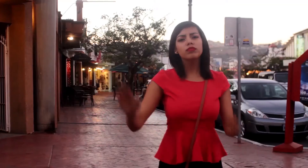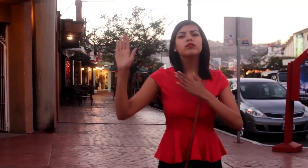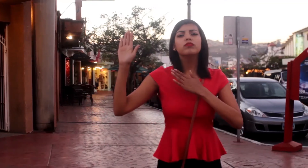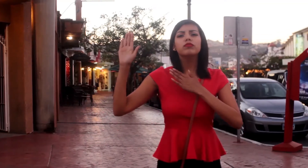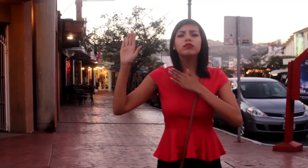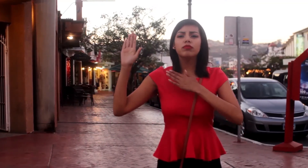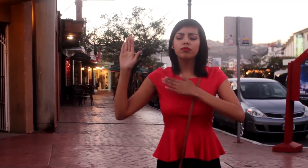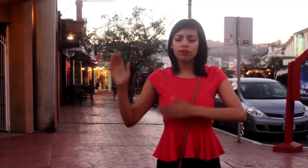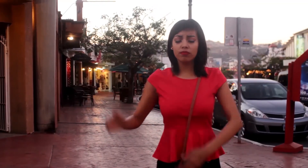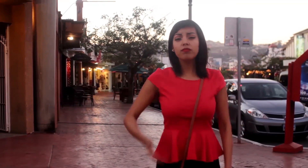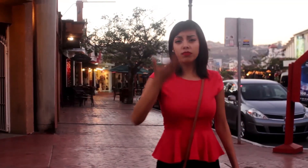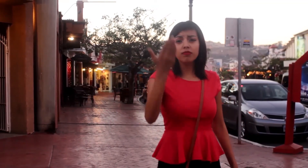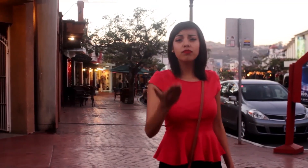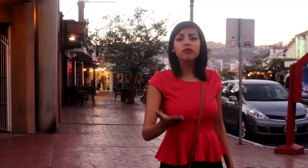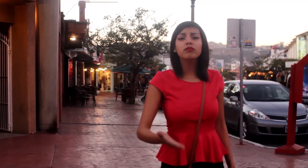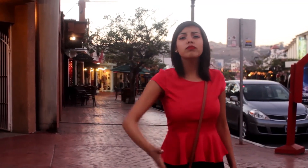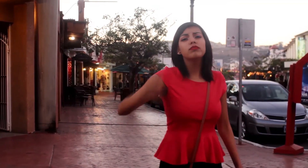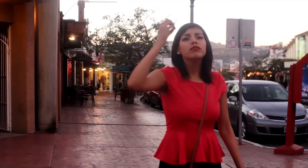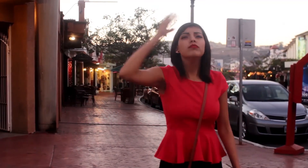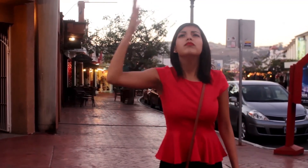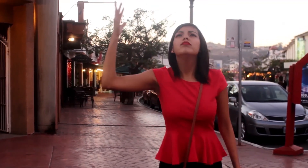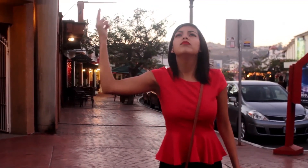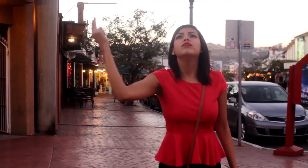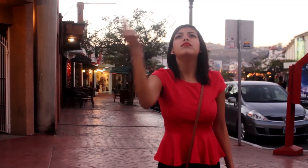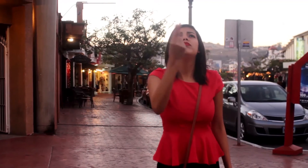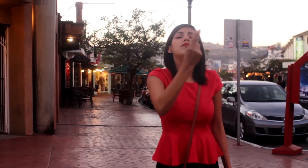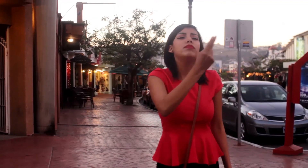yo te juro que te tengo que olvidar